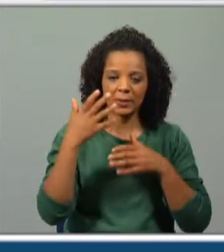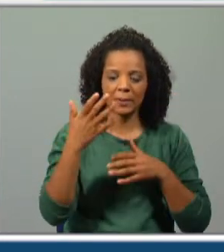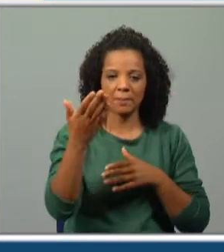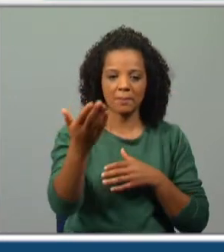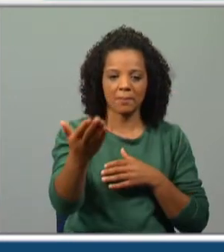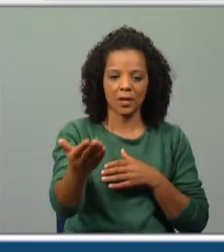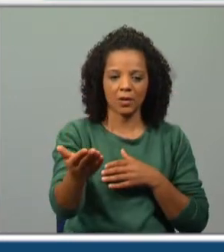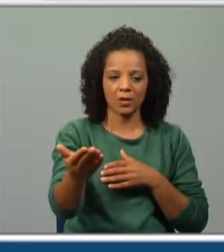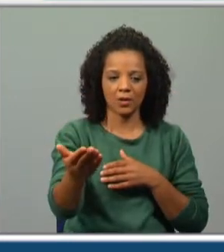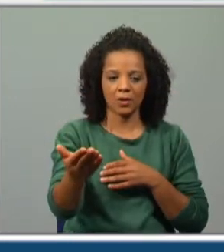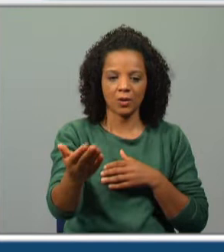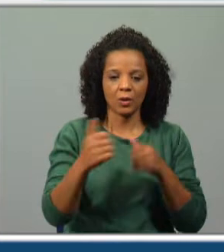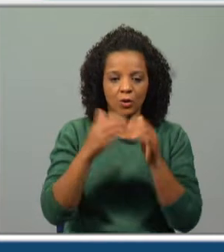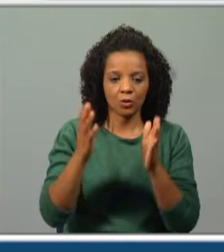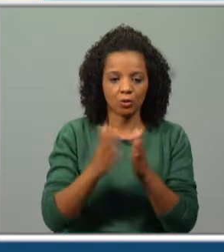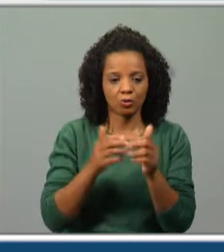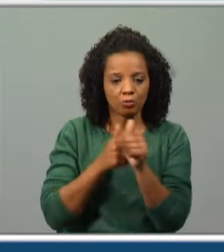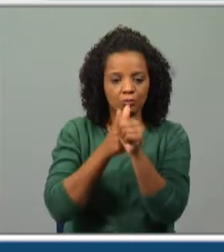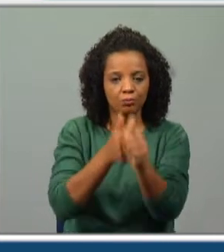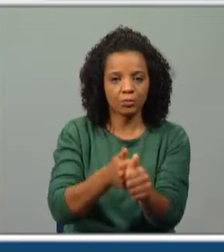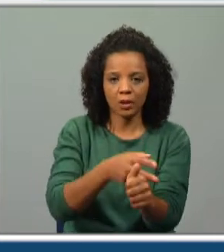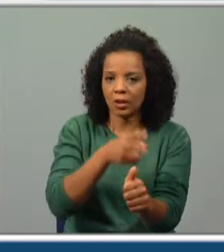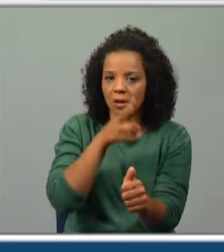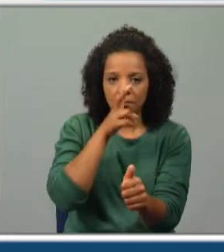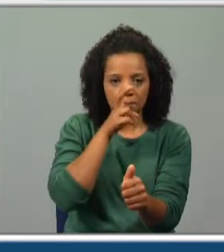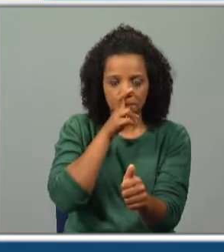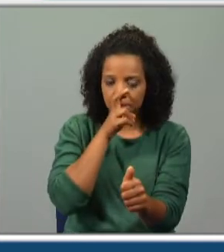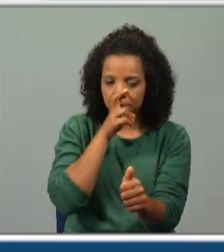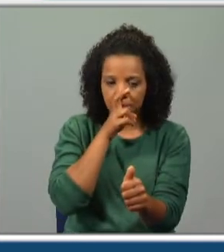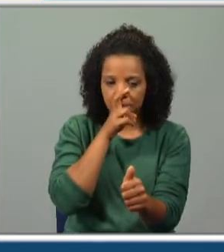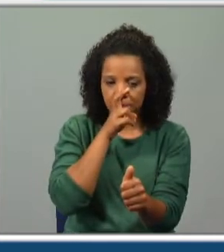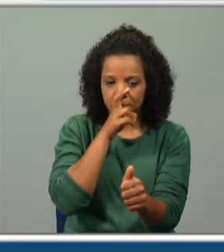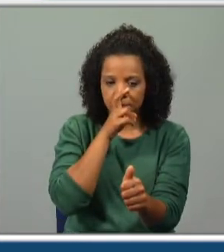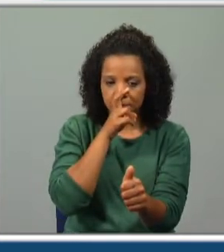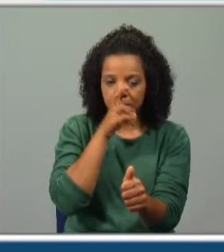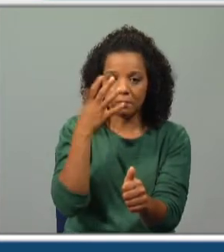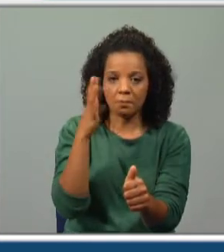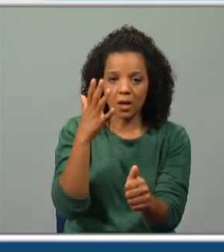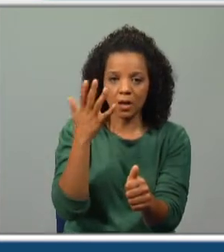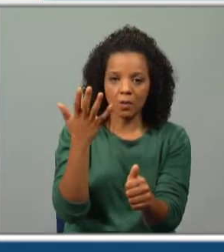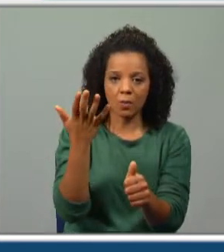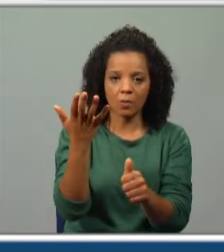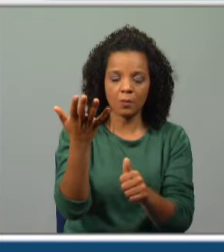todos seguiam sem respirar aquele lento mover da sua mão aberta 每個人都跟著呼吸不那麼慢從你張開的手中移動